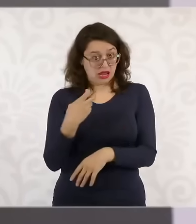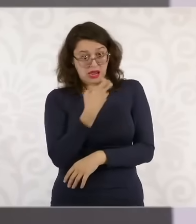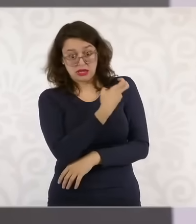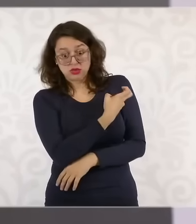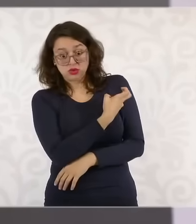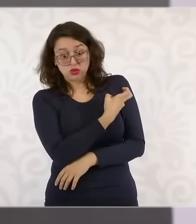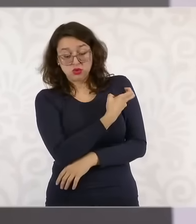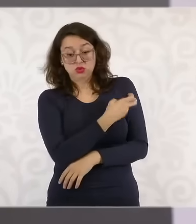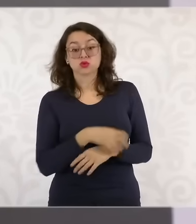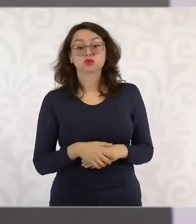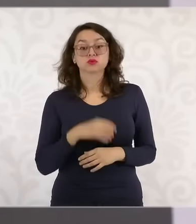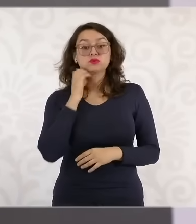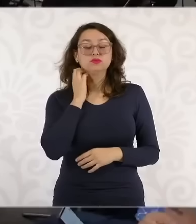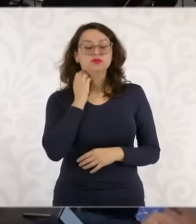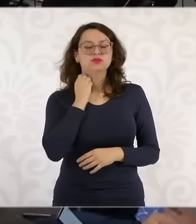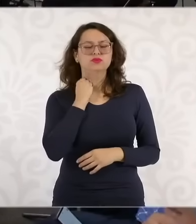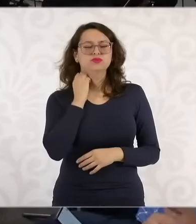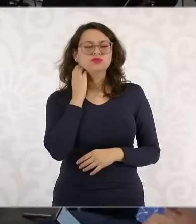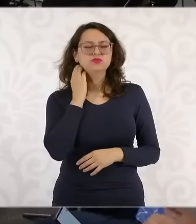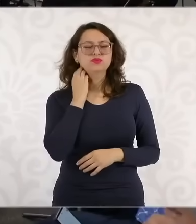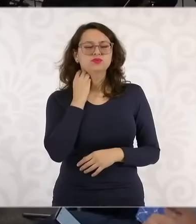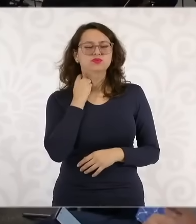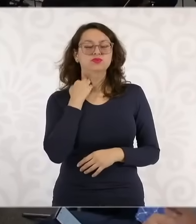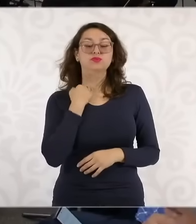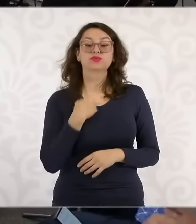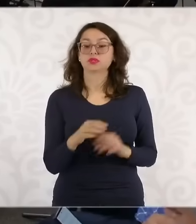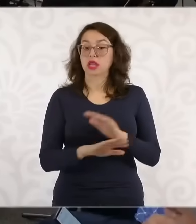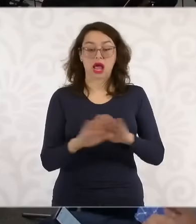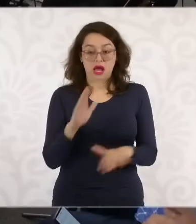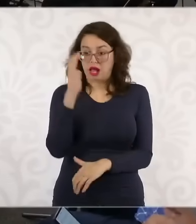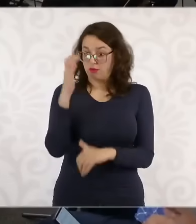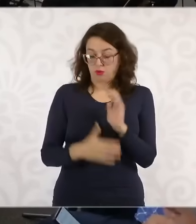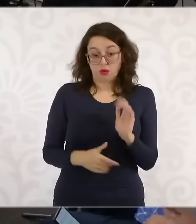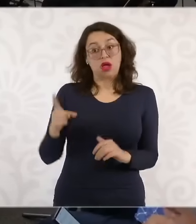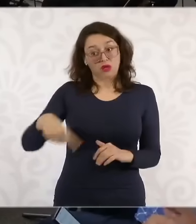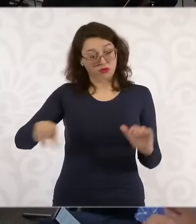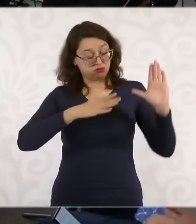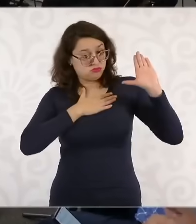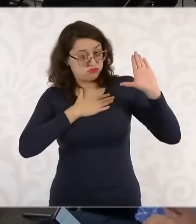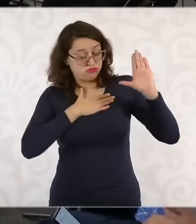la jornada histórica de movilización concluye, o sea, ellos ya se comprometieron. Hay un acuerdo